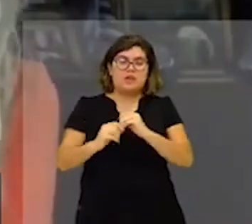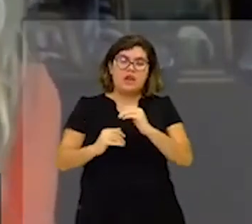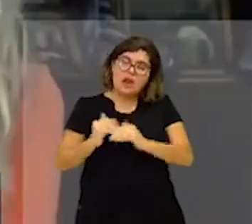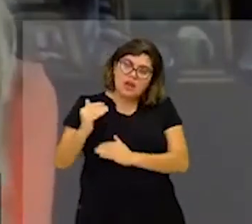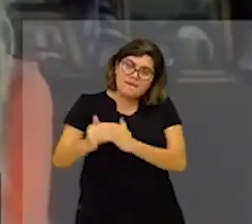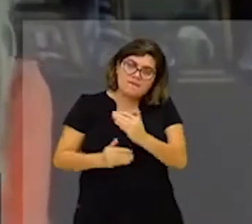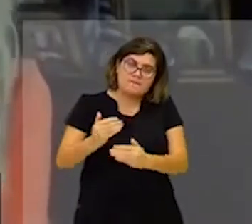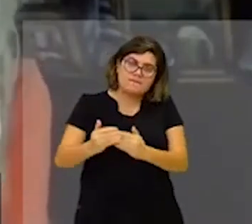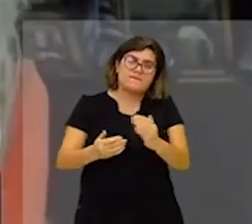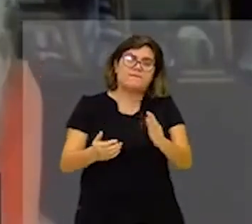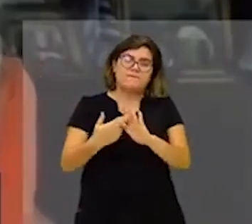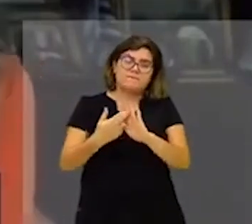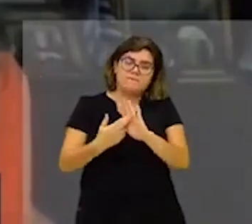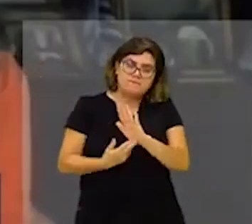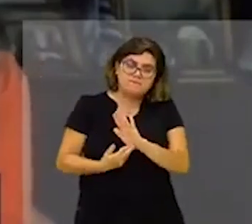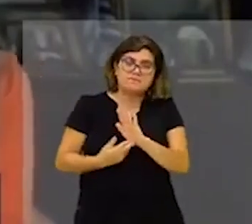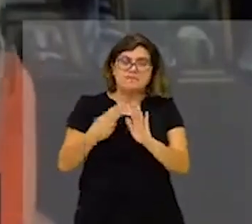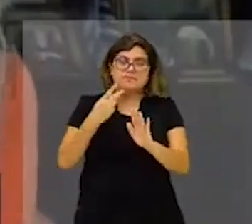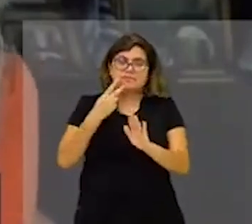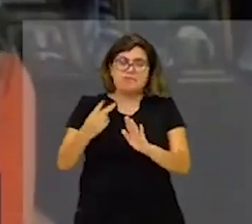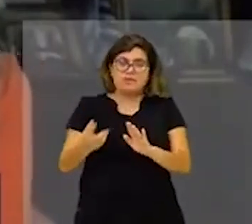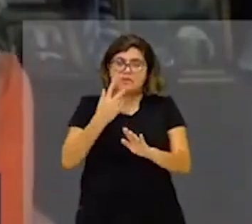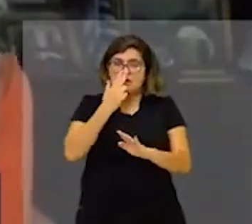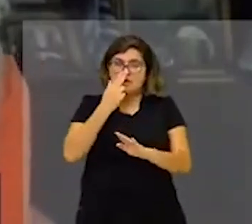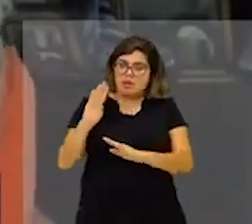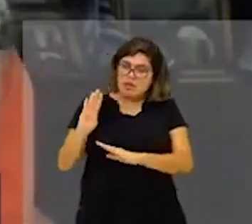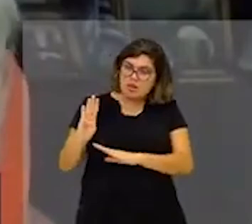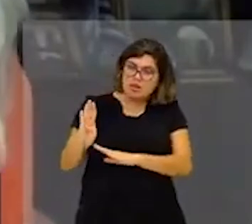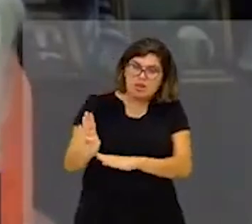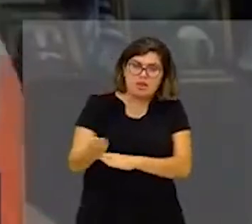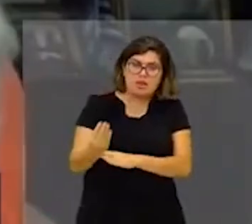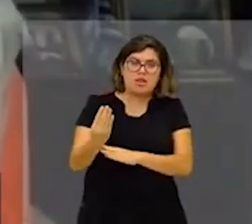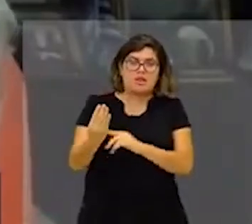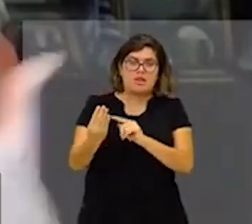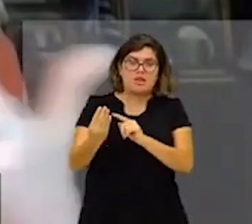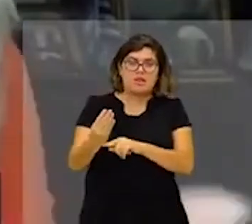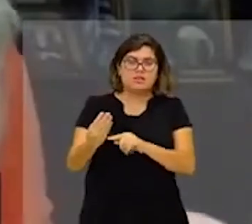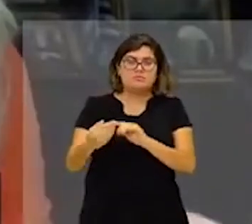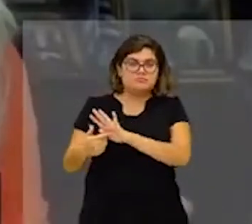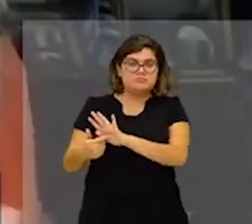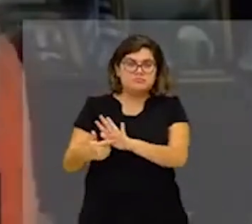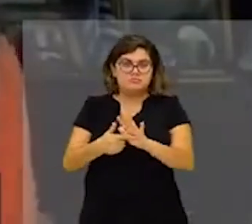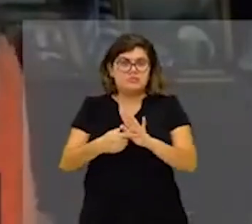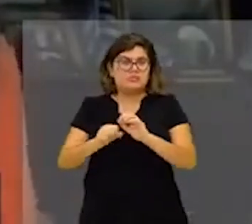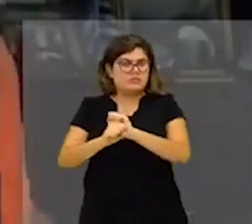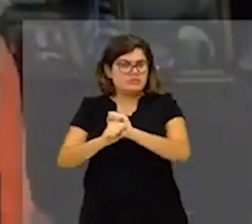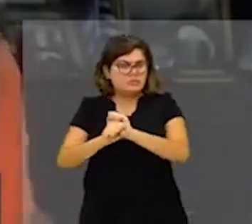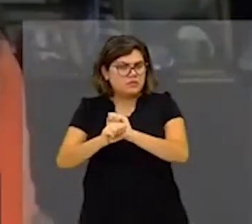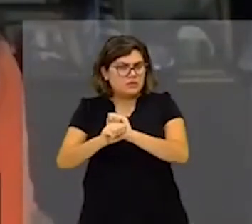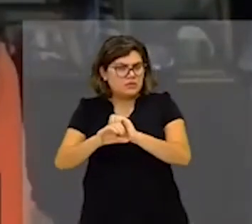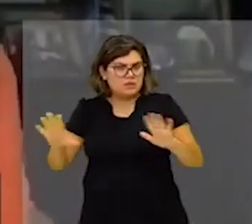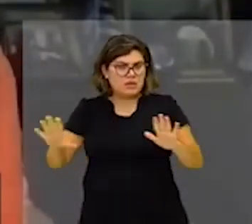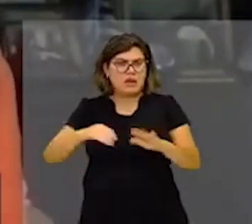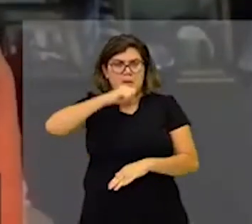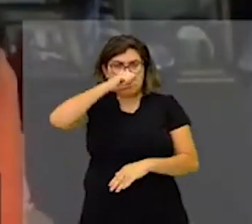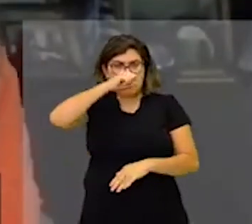trazer falando em Fraude em trazer a tipificação expressa como espécie de abuso de poder político